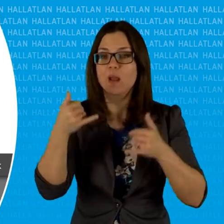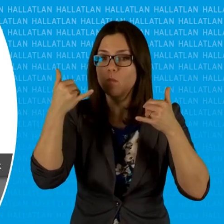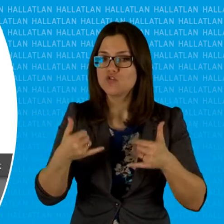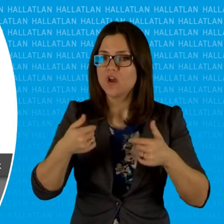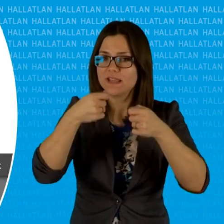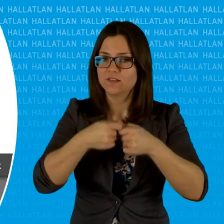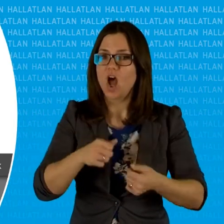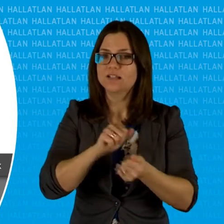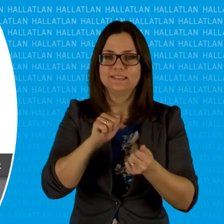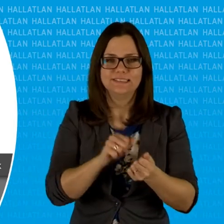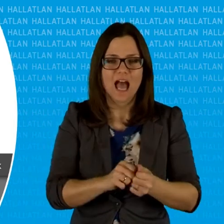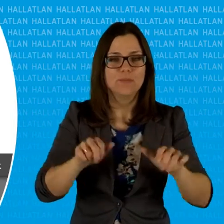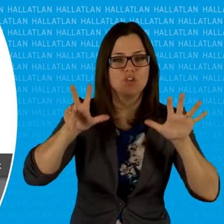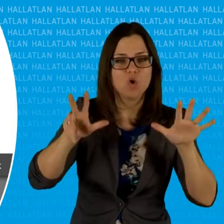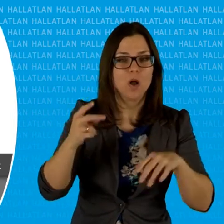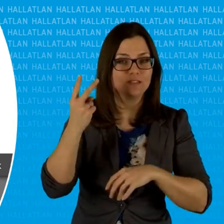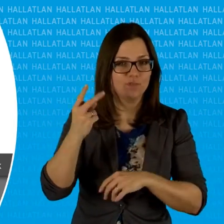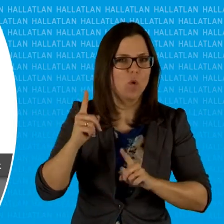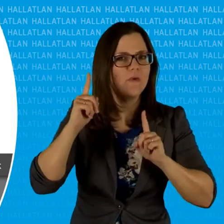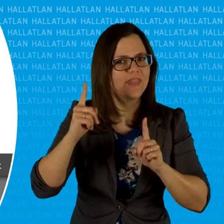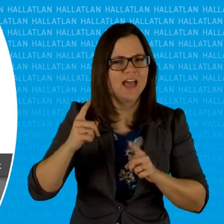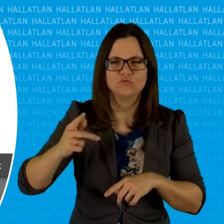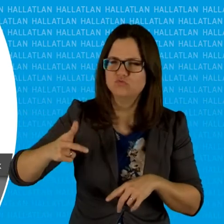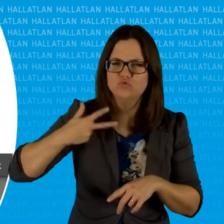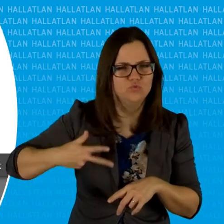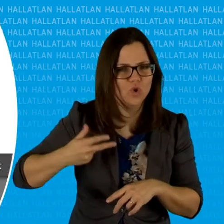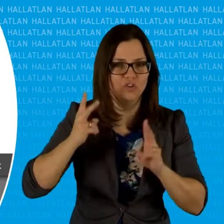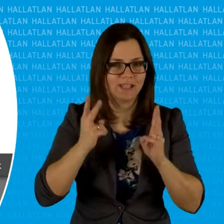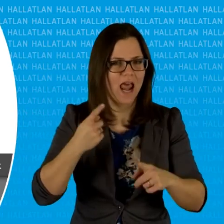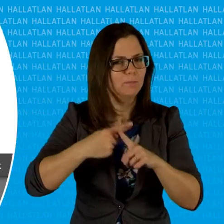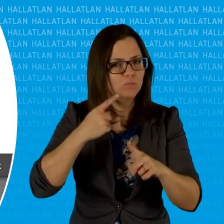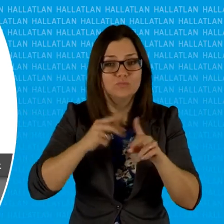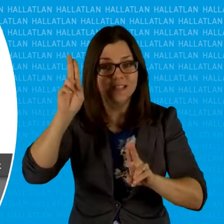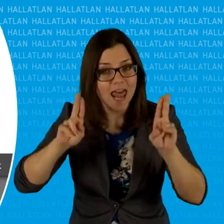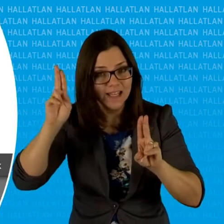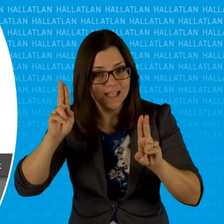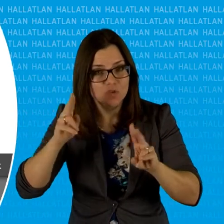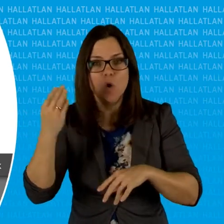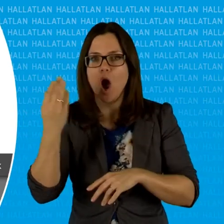Jelenleg 8 tagja van a csapatnak, így sürgősen szükségük van még további játékosokra!